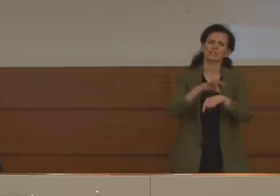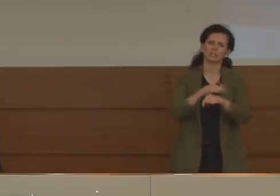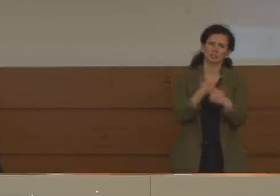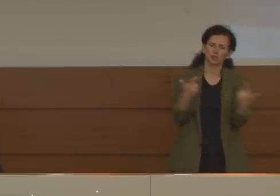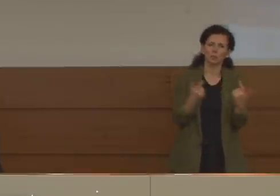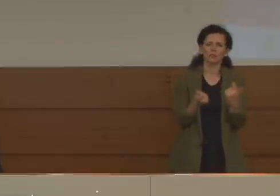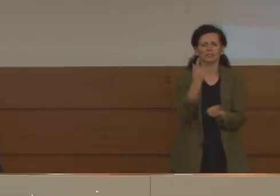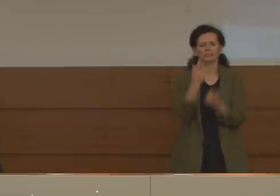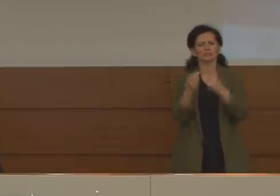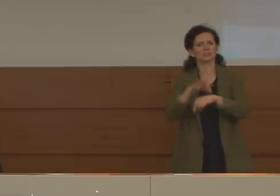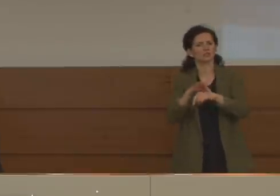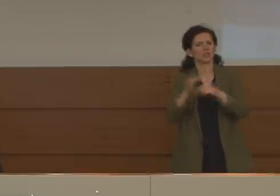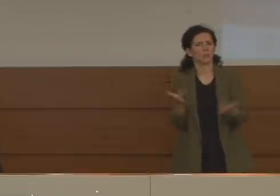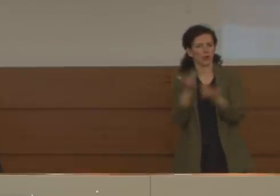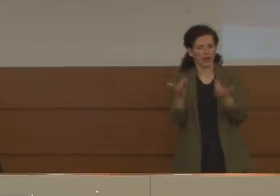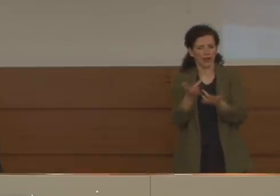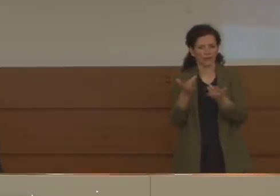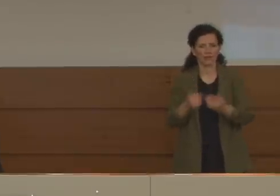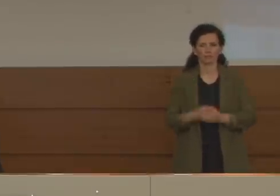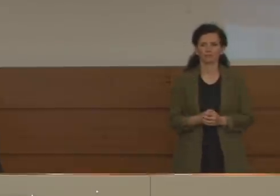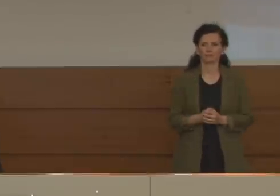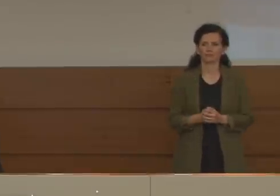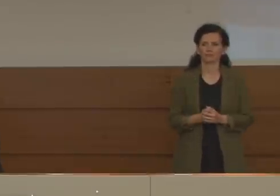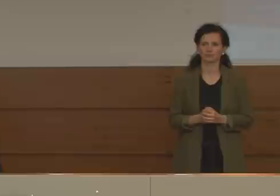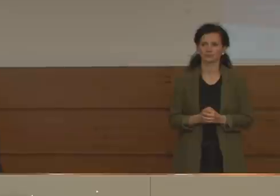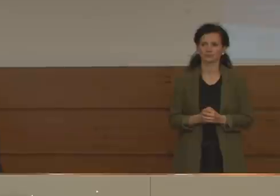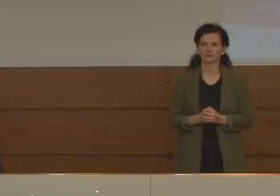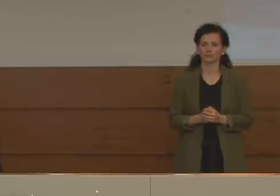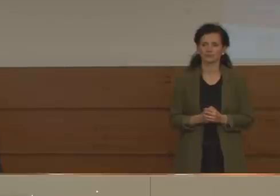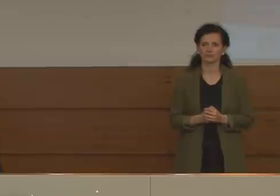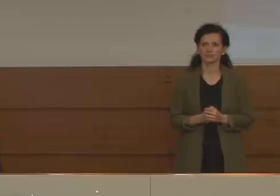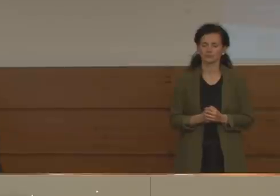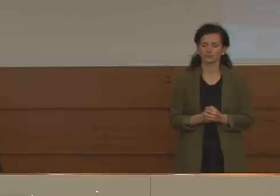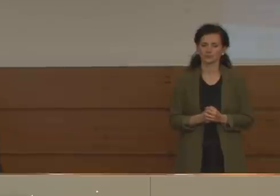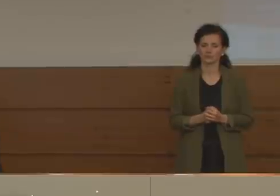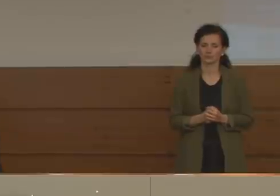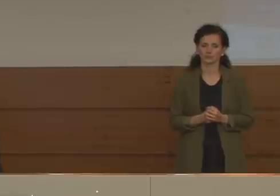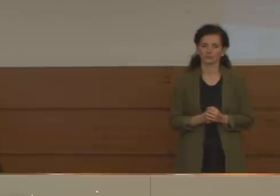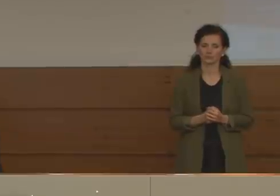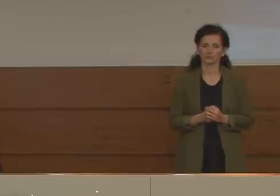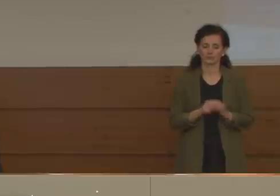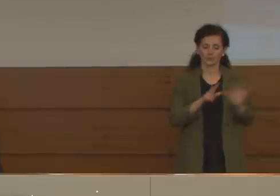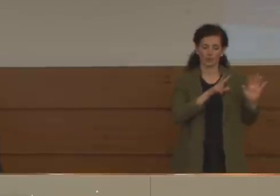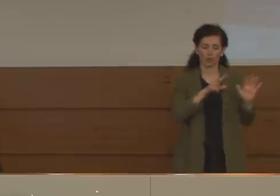Oggi registriamo purtroppo ancora 837 nuovi deceduti.